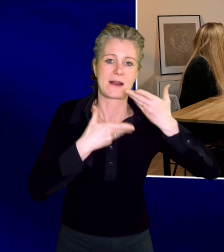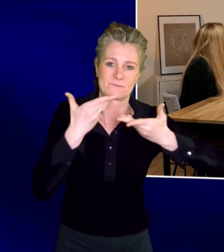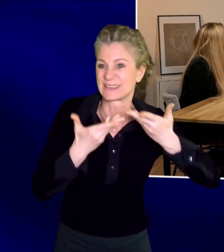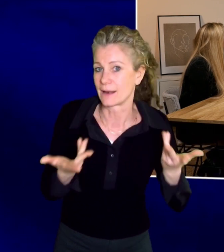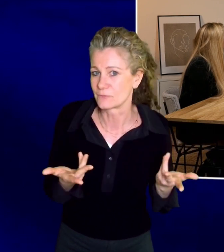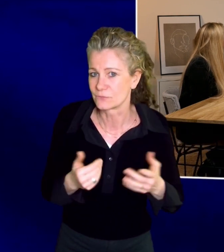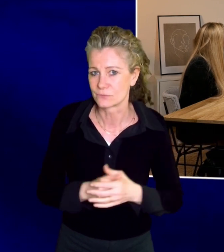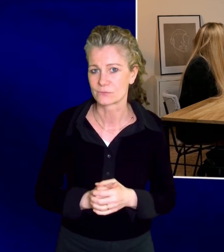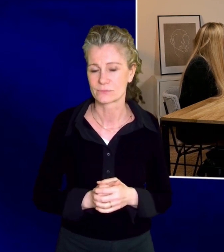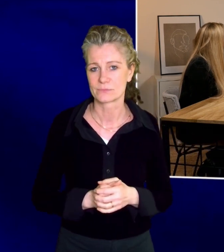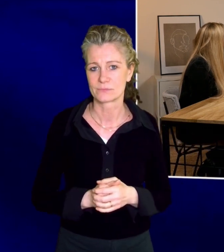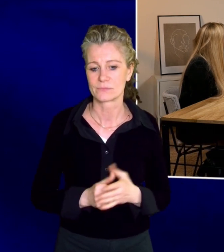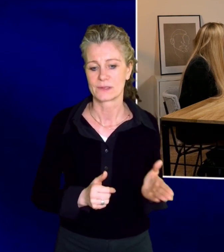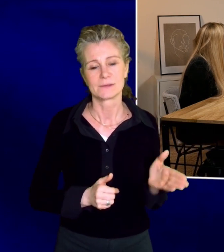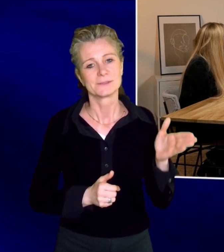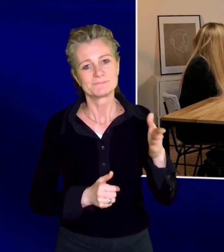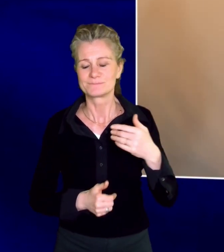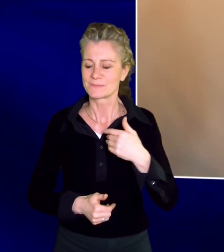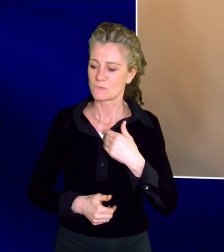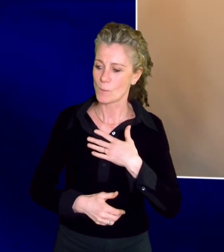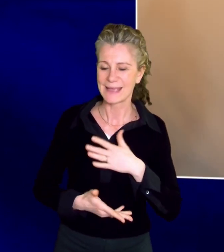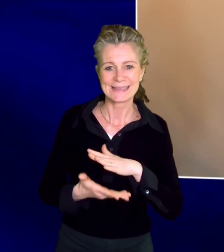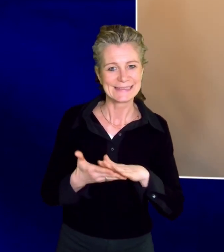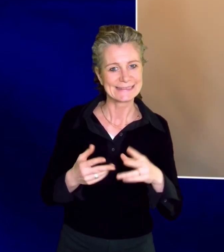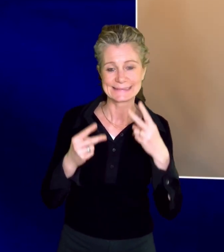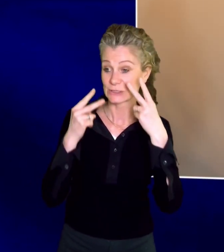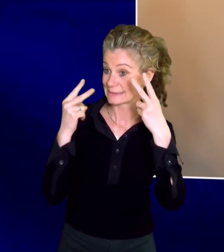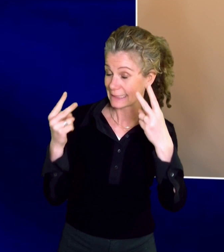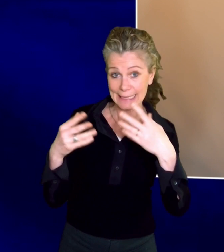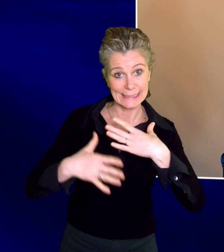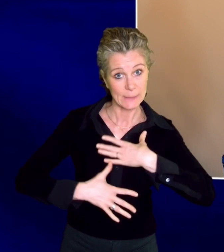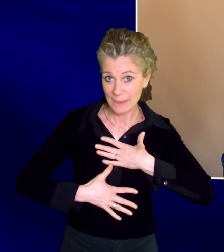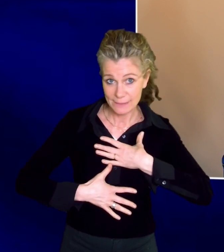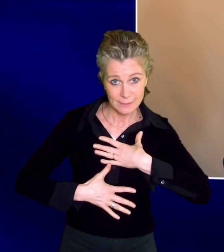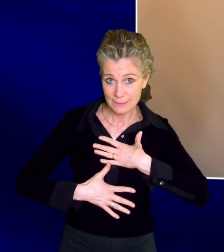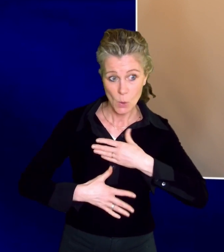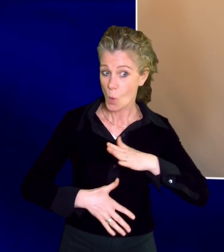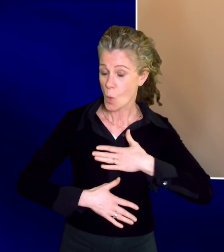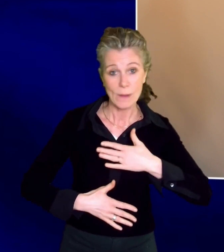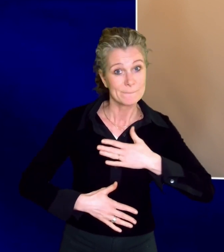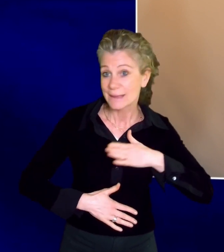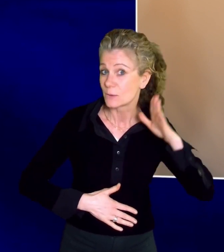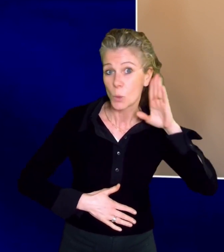Voor mij is dat, dat je niet je zicht bent, en je bent ook niet je gehoor, hè? Dus je blijft in de kern wie je zelf bent.